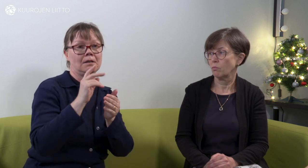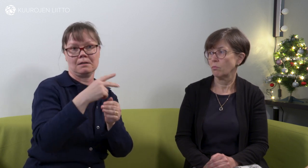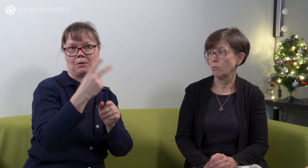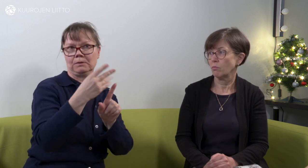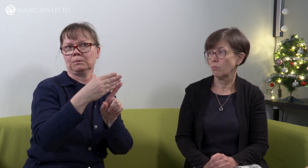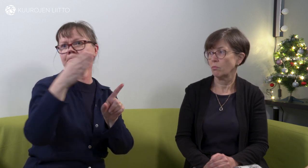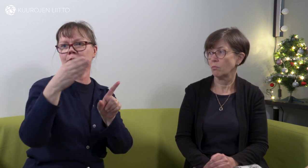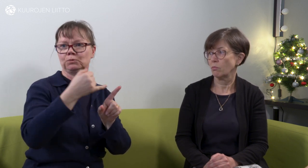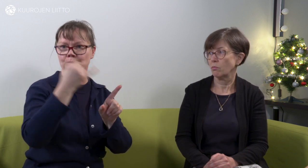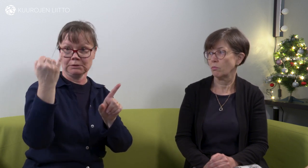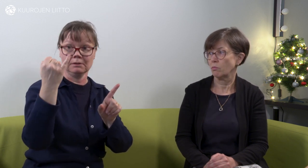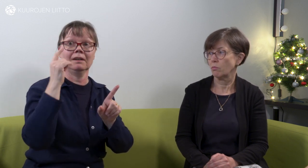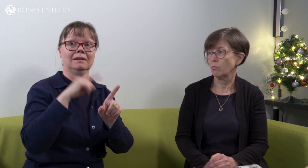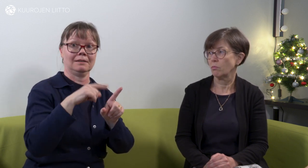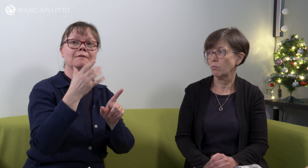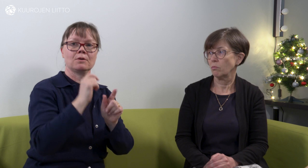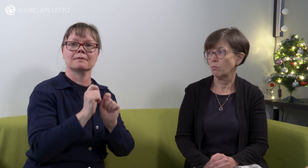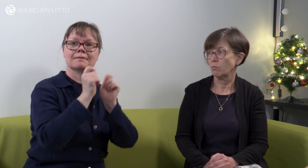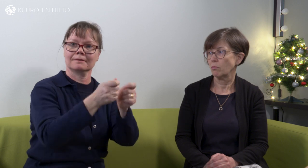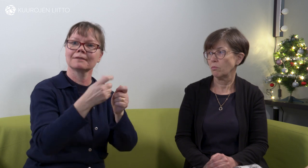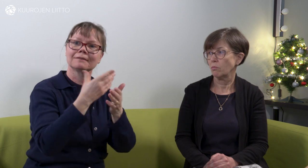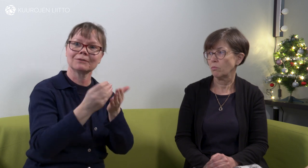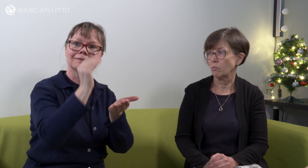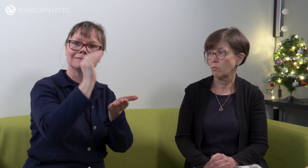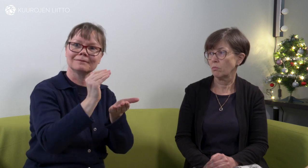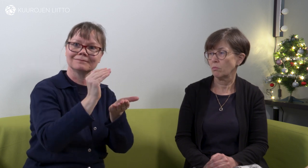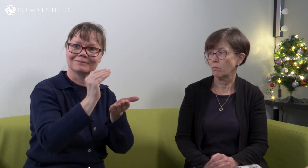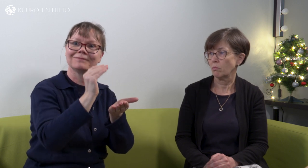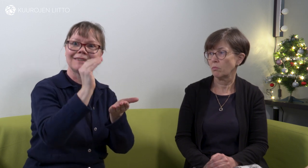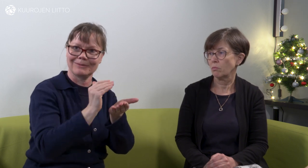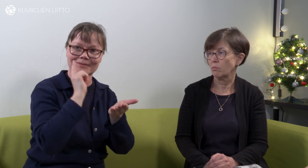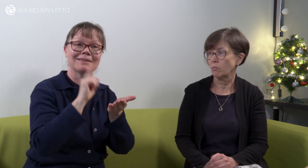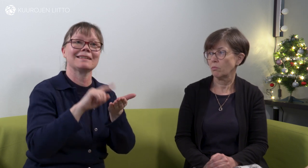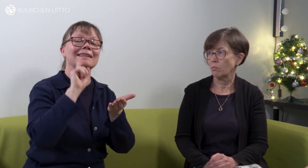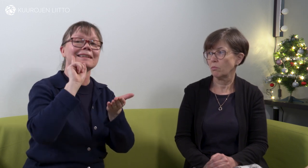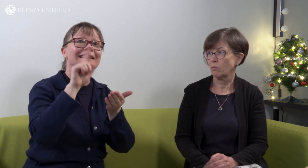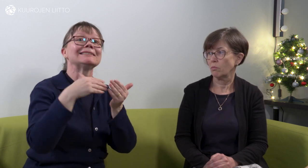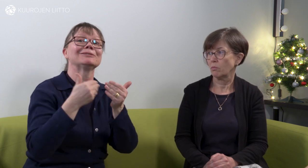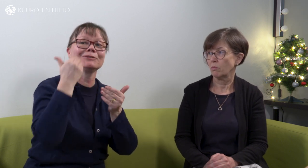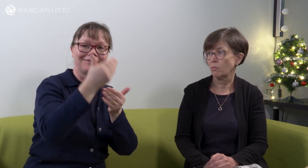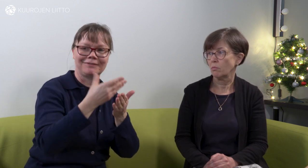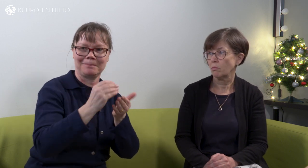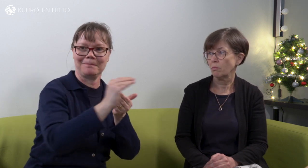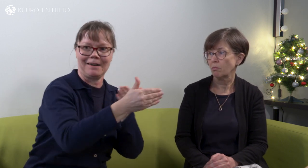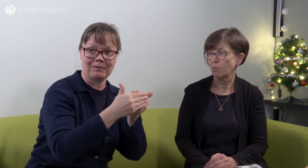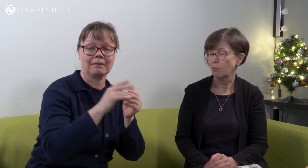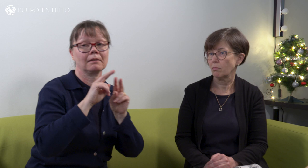2000 euron kuluista tulee hyvitystä 600 euron edestä, - ja tämä huomioidaan sitten ensi vuoden veronpalautuksissa.